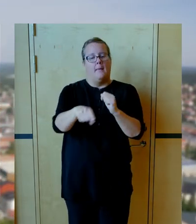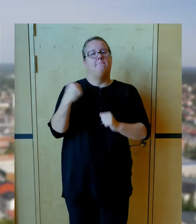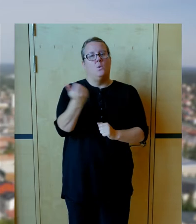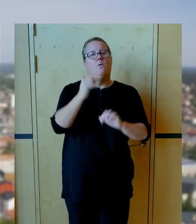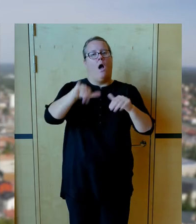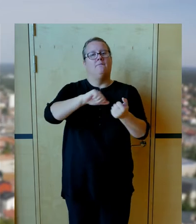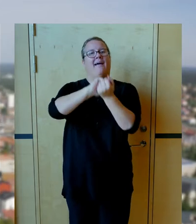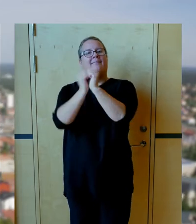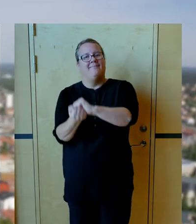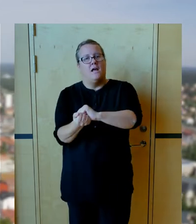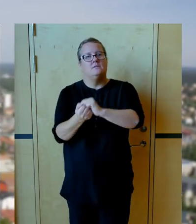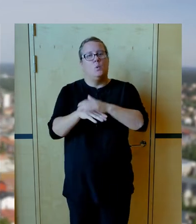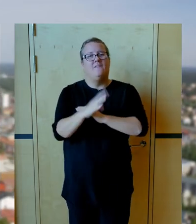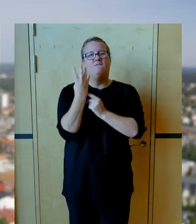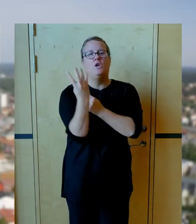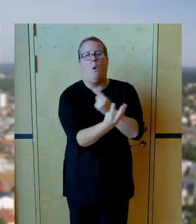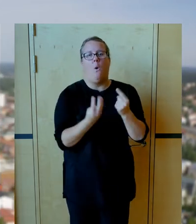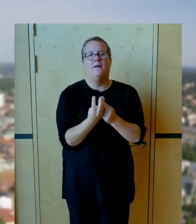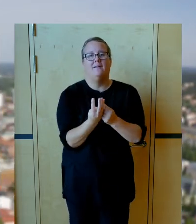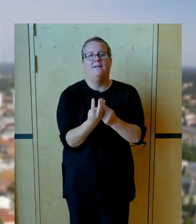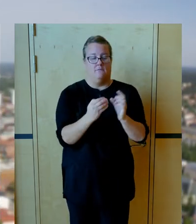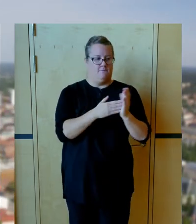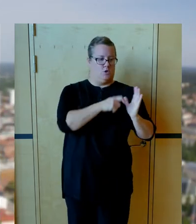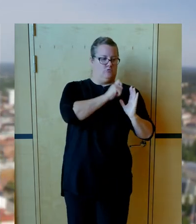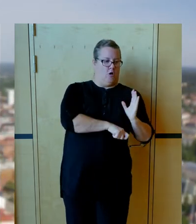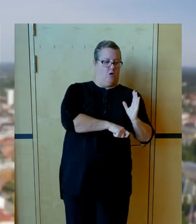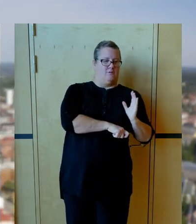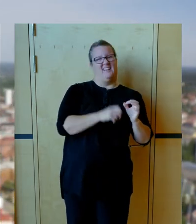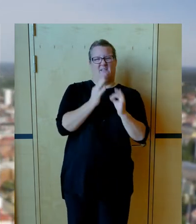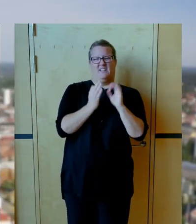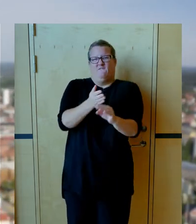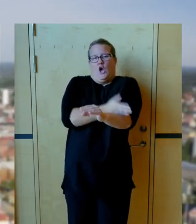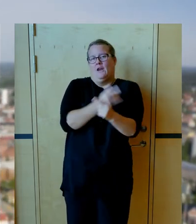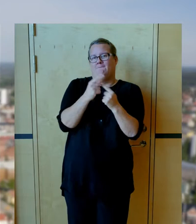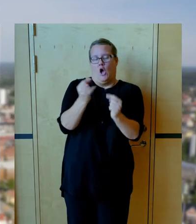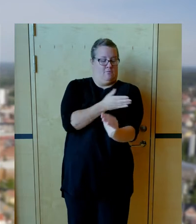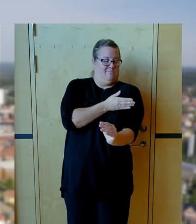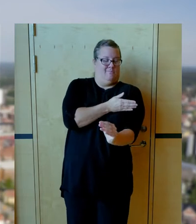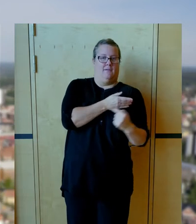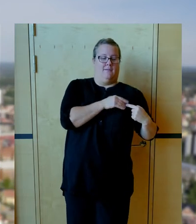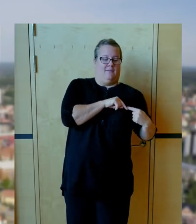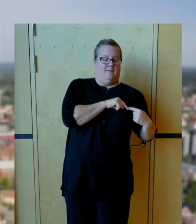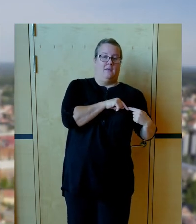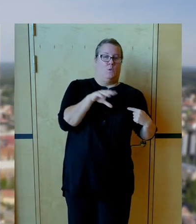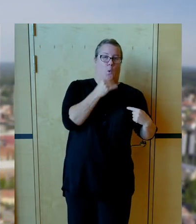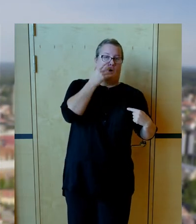Jag har gått en tid sedan Strax innan var som Tidpunkten diskuteras De pratar som 120 platser